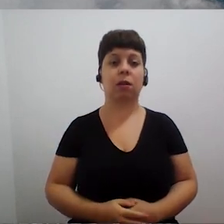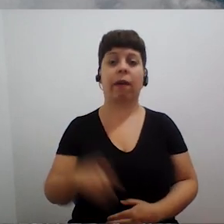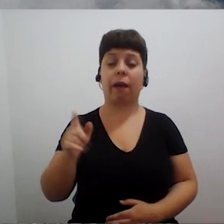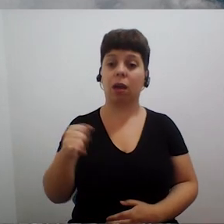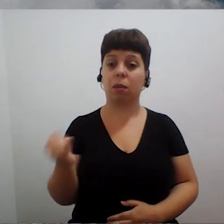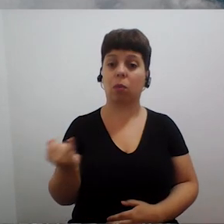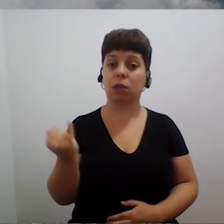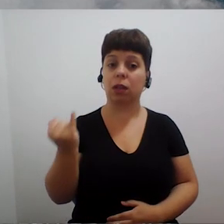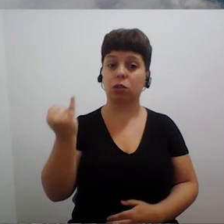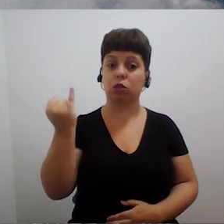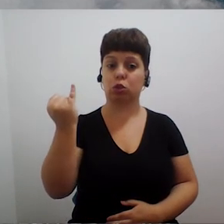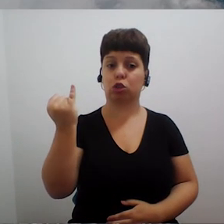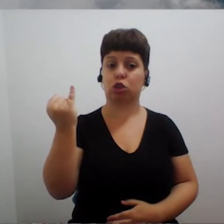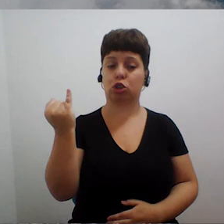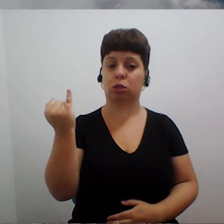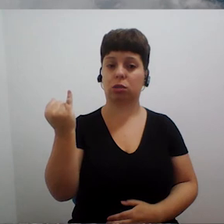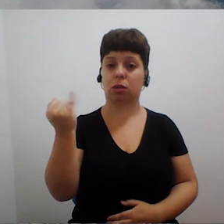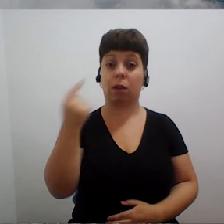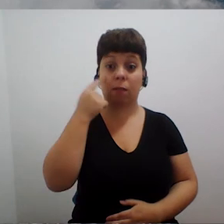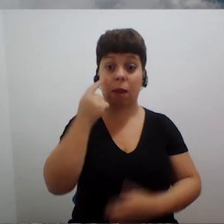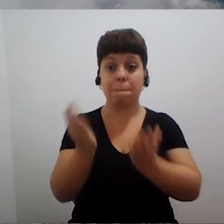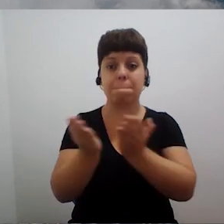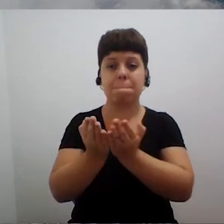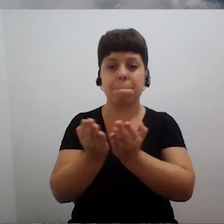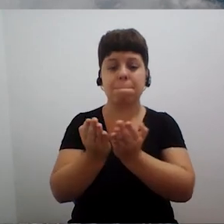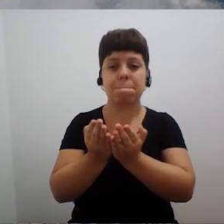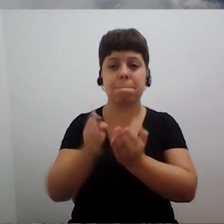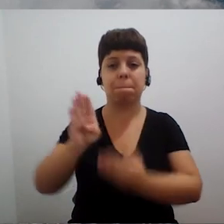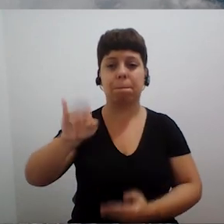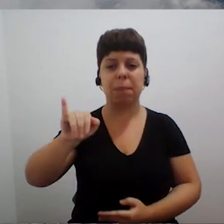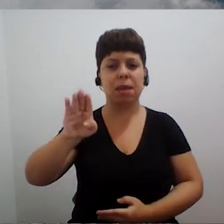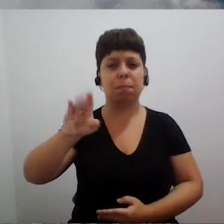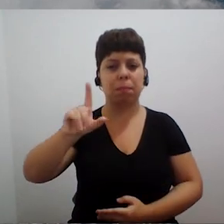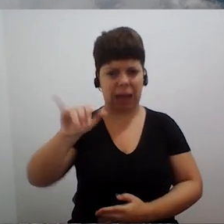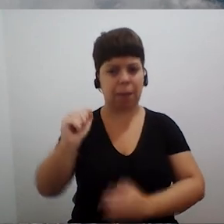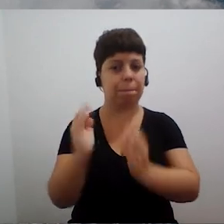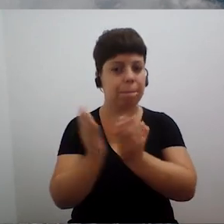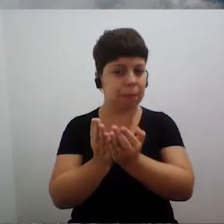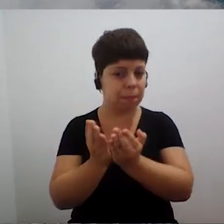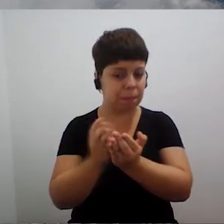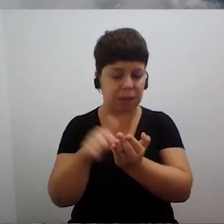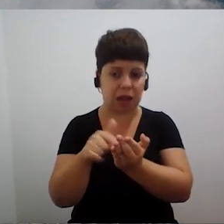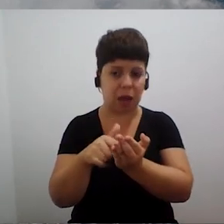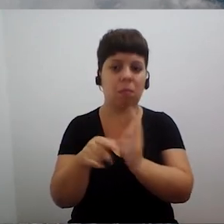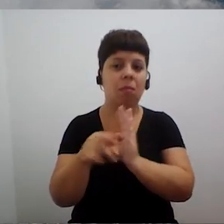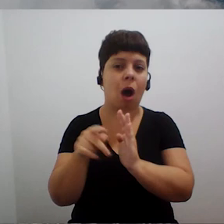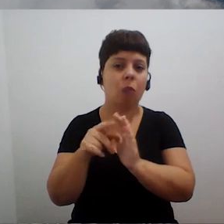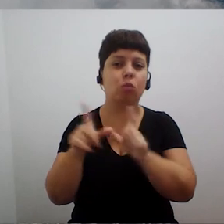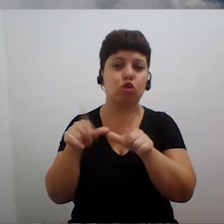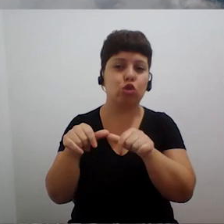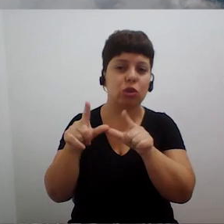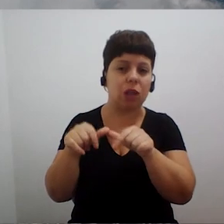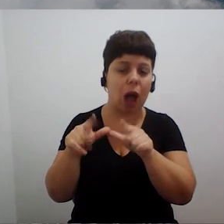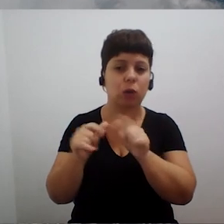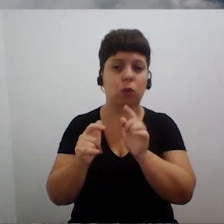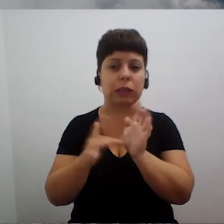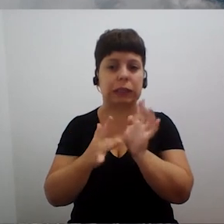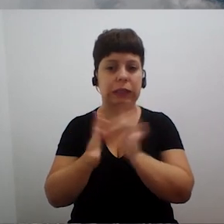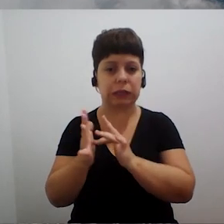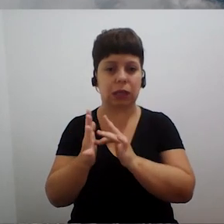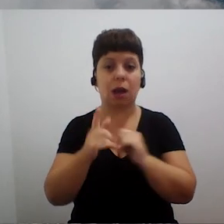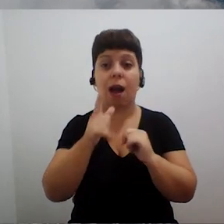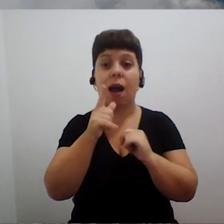Judaica Cristã, qualquer grande extensão de água é entendida como o mar,